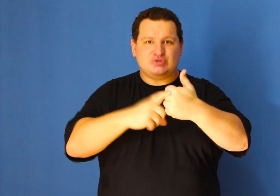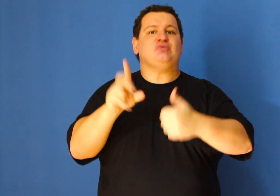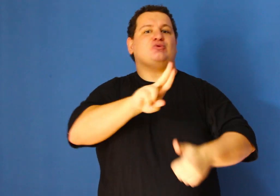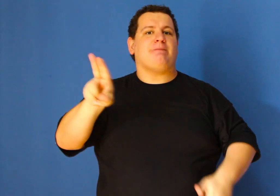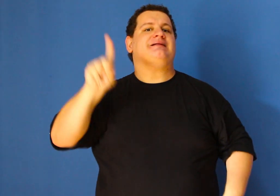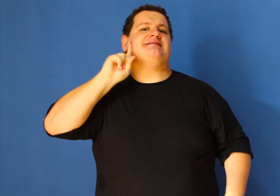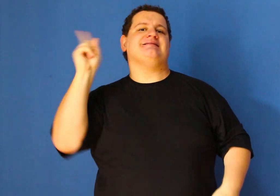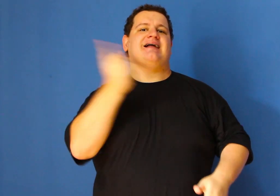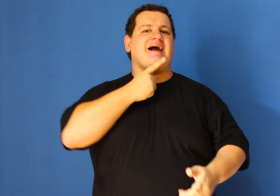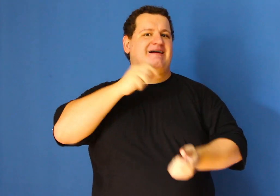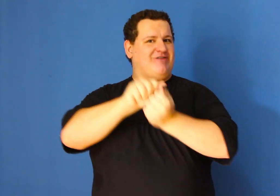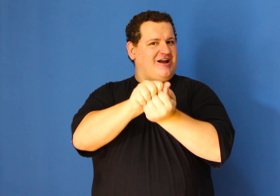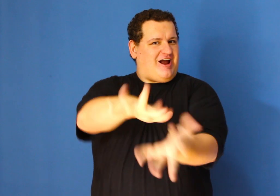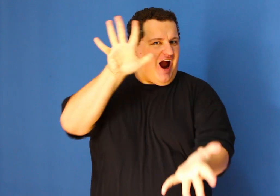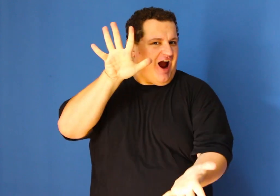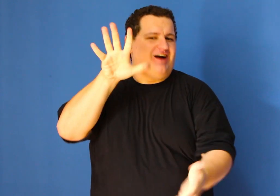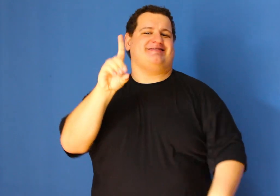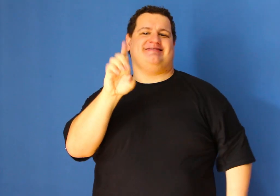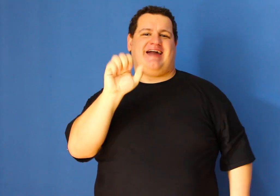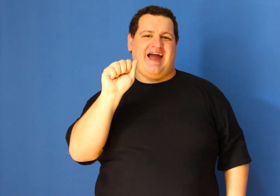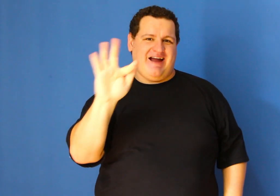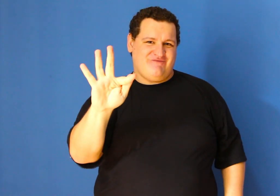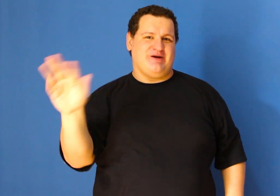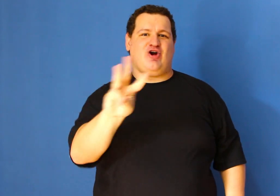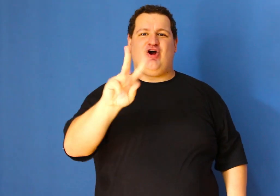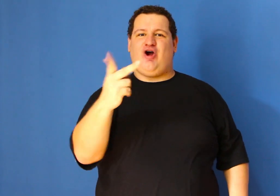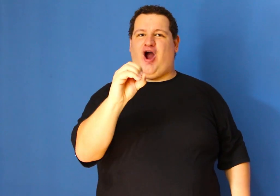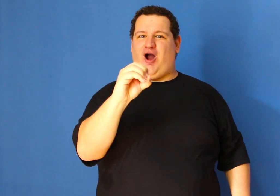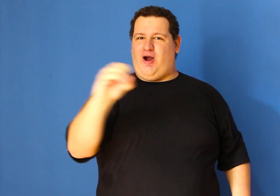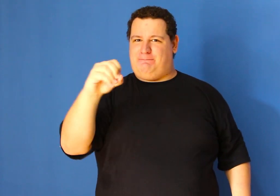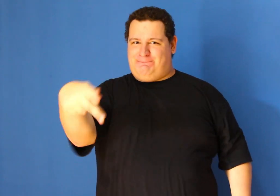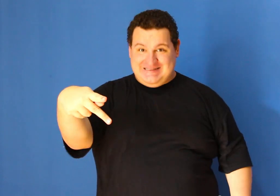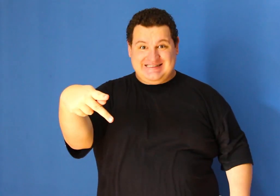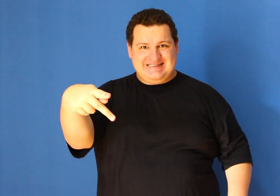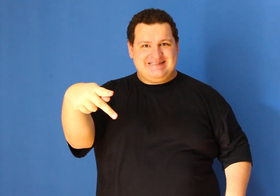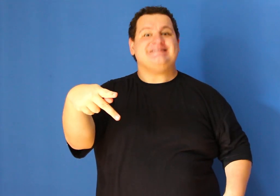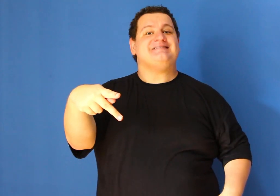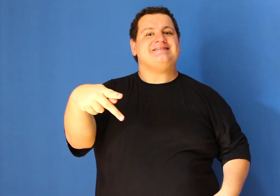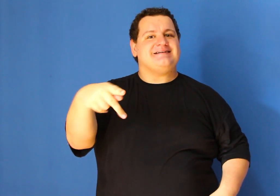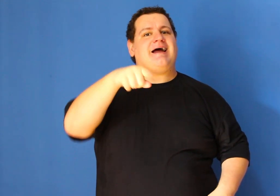se chama Deaf Whoop.